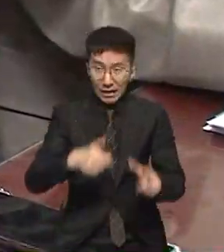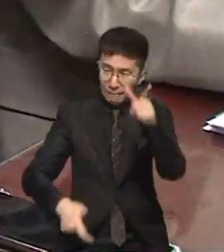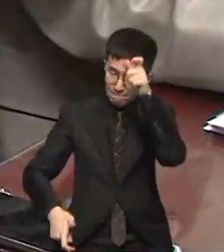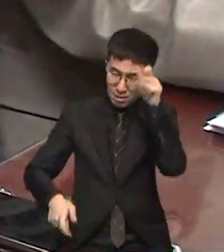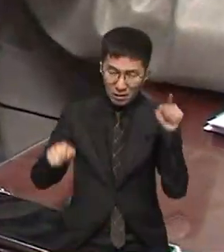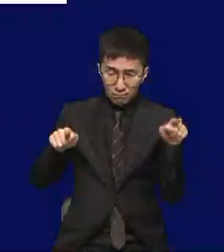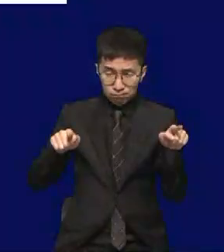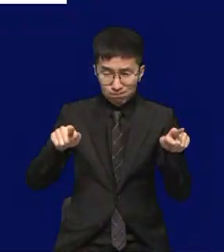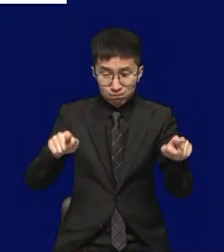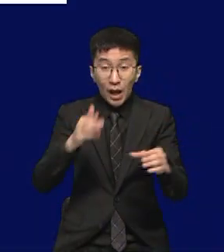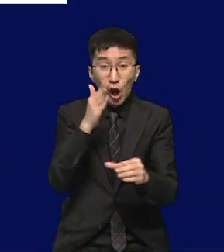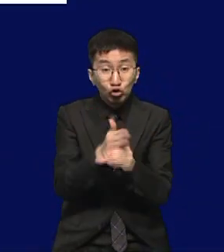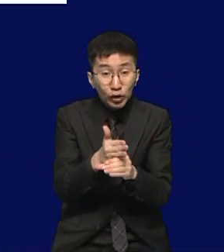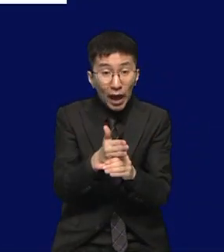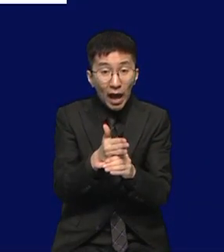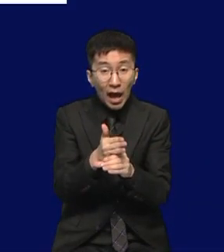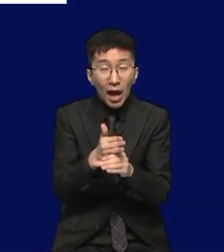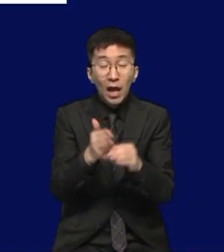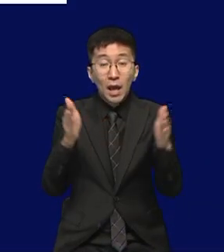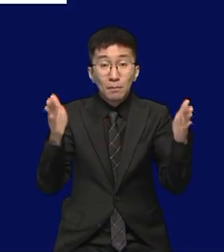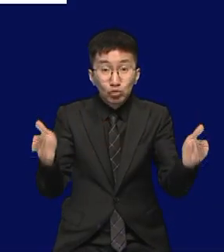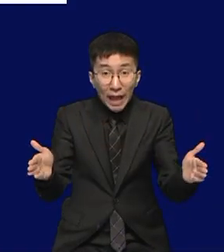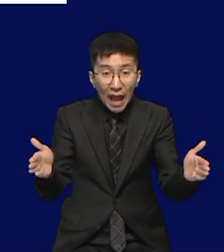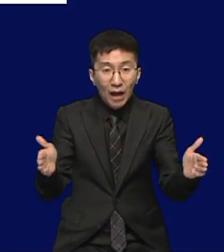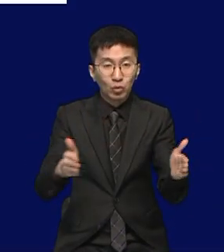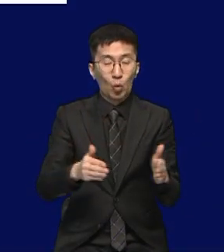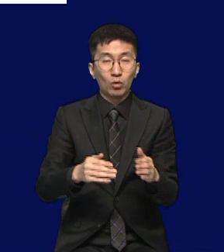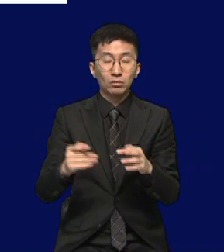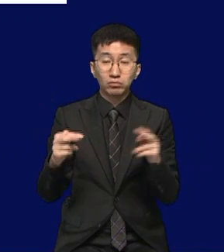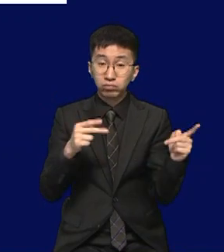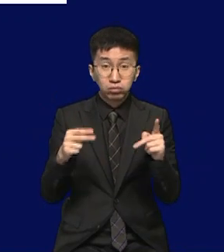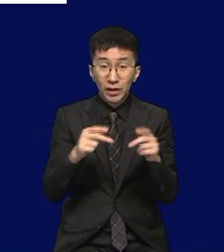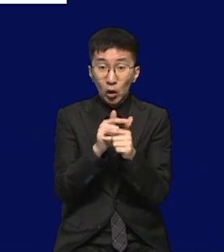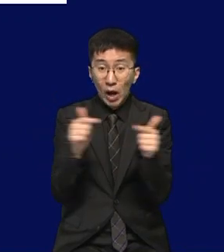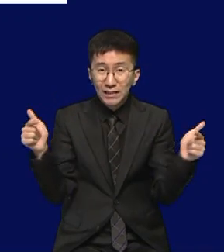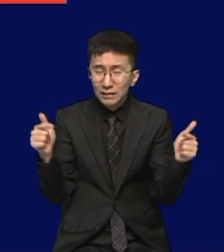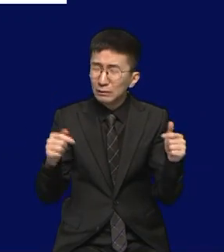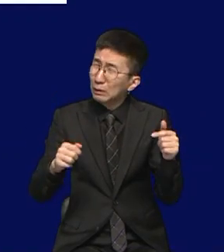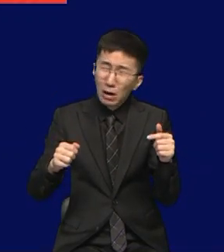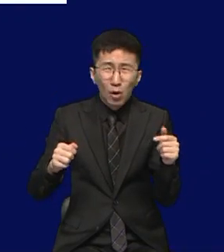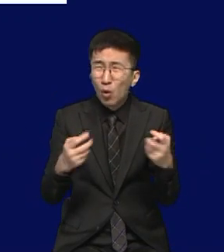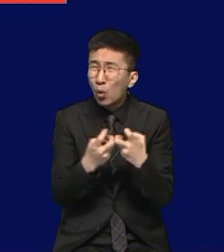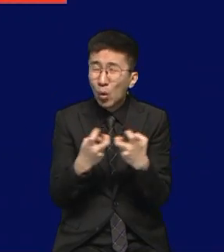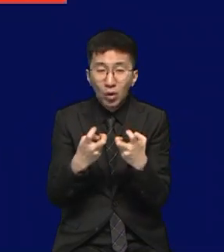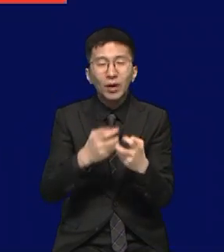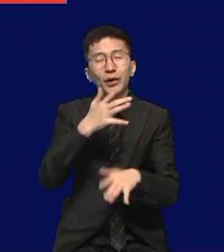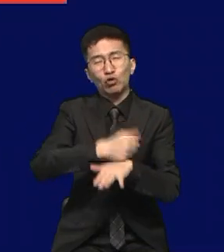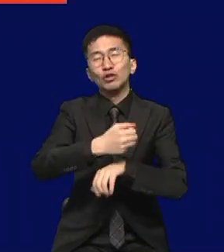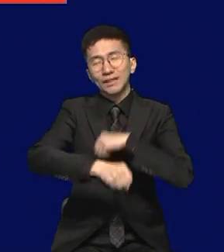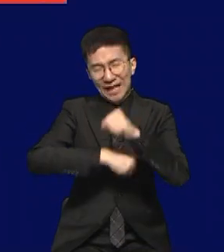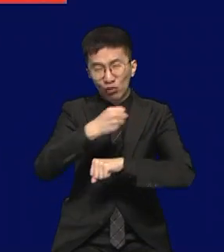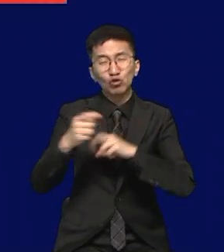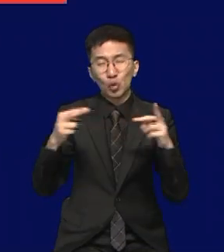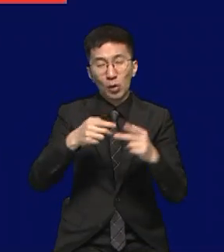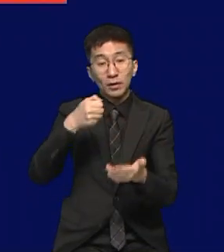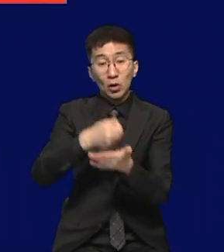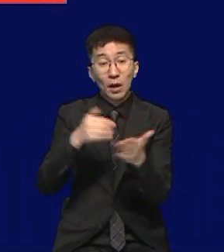주제에서 분야별 토론과 무제한 토론으로 다투다가 자유 토론으로 합의했지만 토론장 자료 지참 여부라는 더 작은